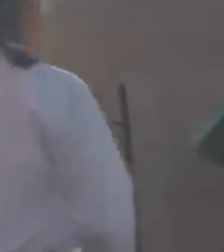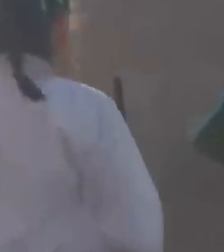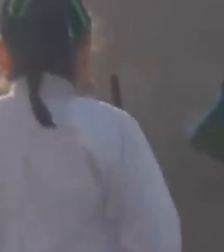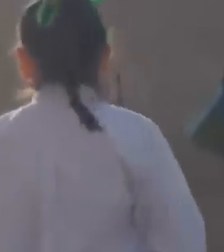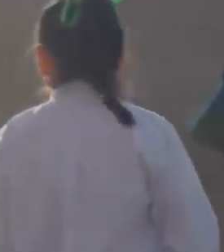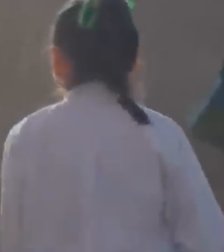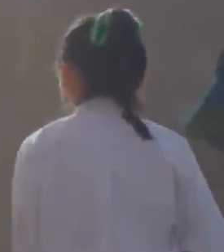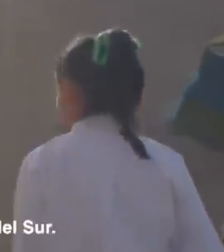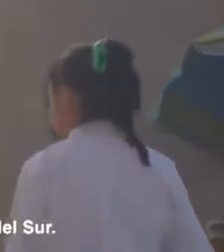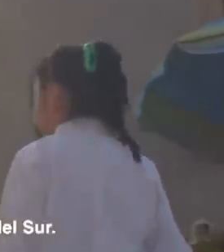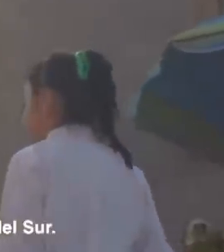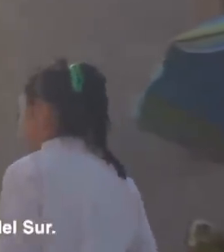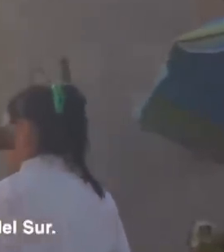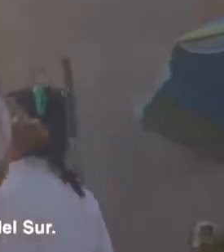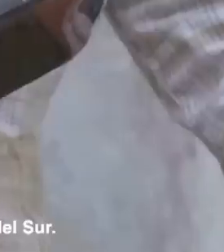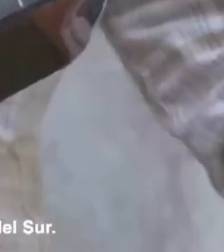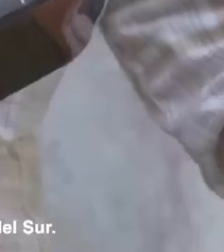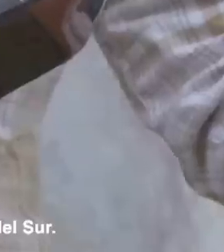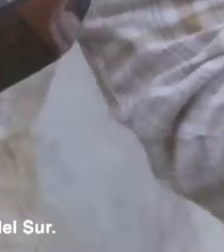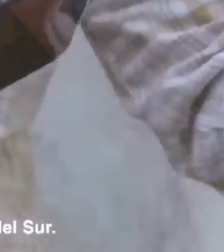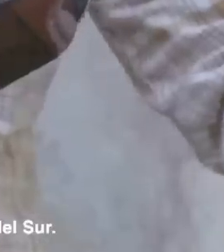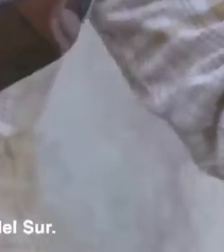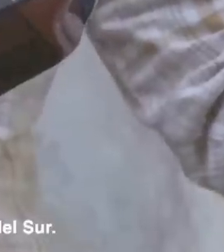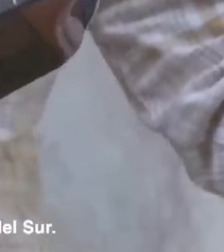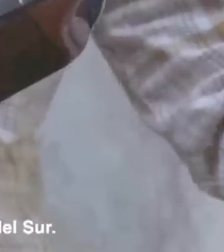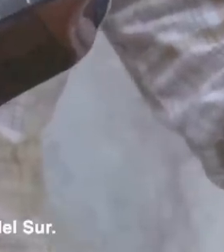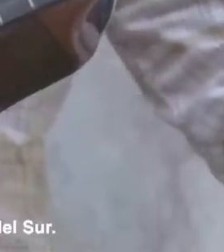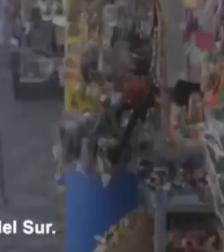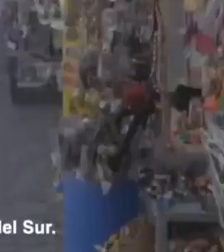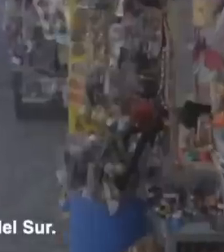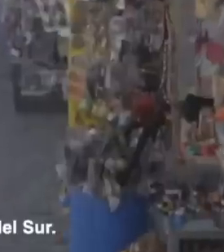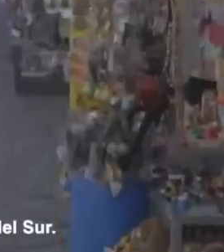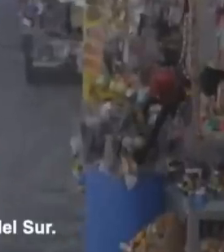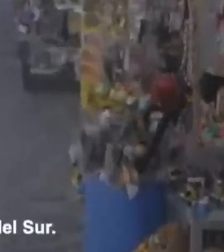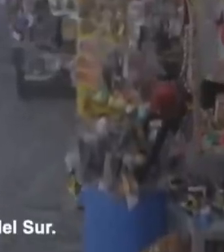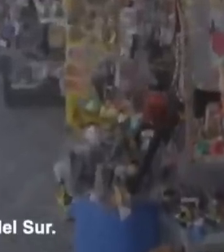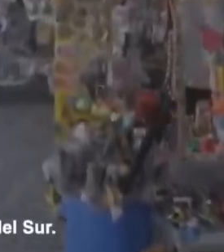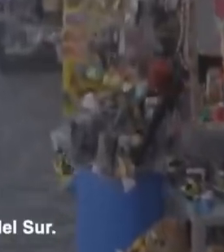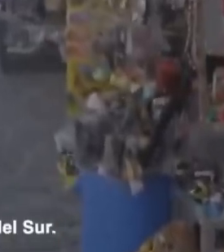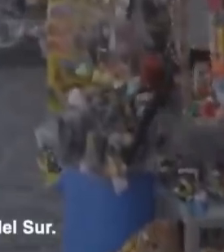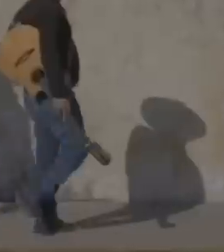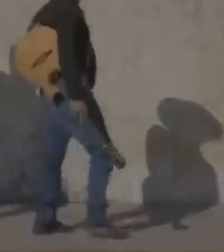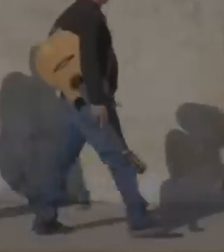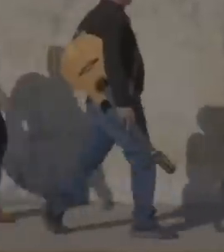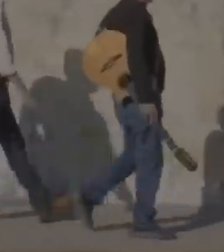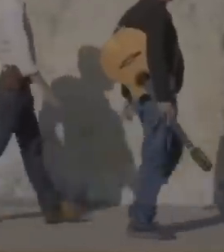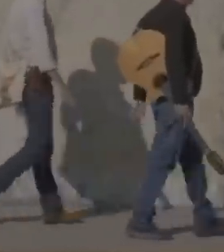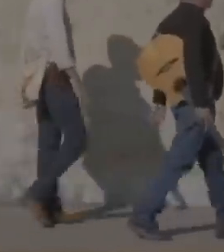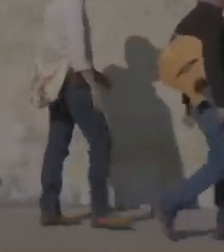del bajo quinto es heredero de Los corridas que se unieron a la revolución del sur ellos mantienen